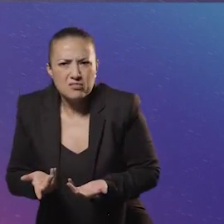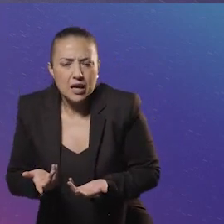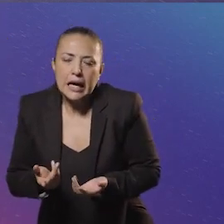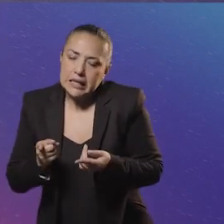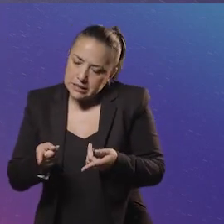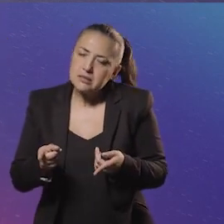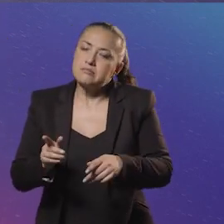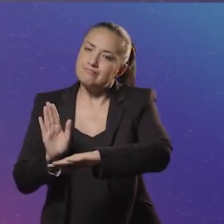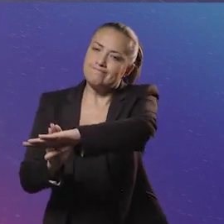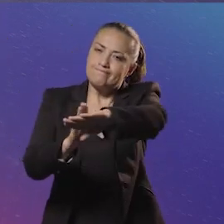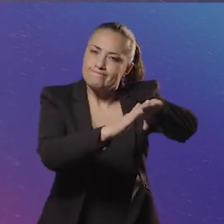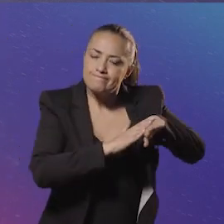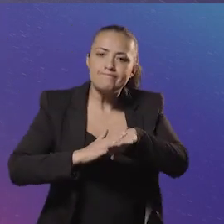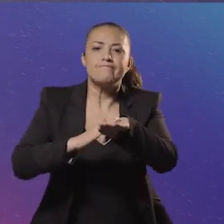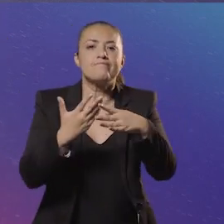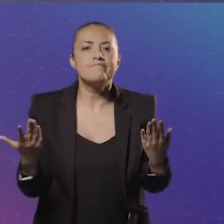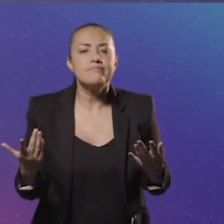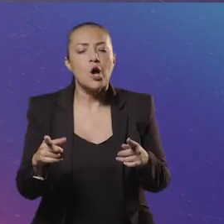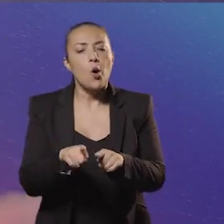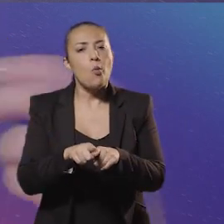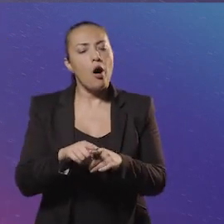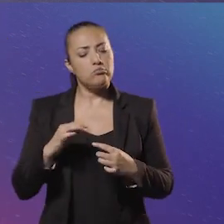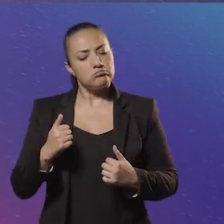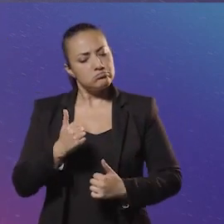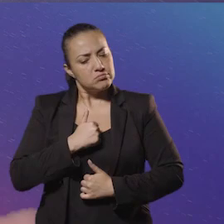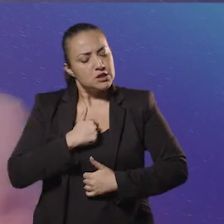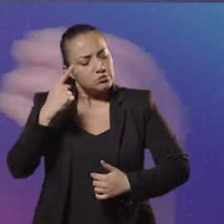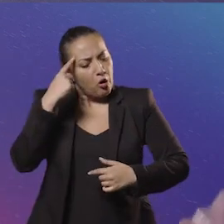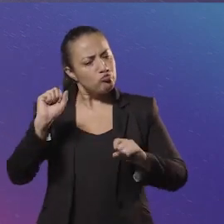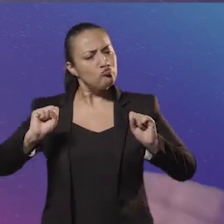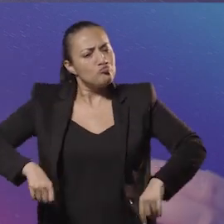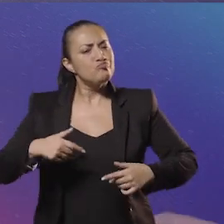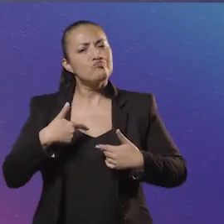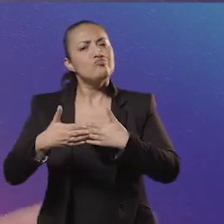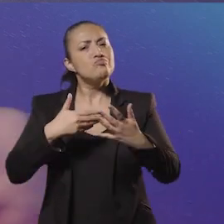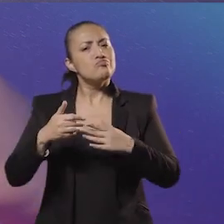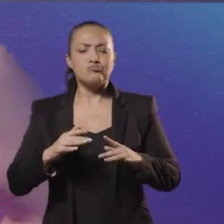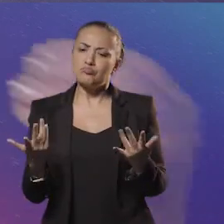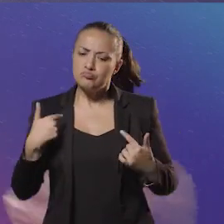Entonces siento que también es un llamado a la autenticidad y es un llamado a pensar que en esto